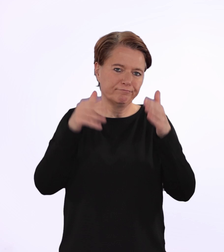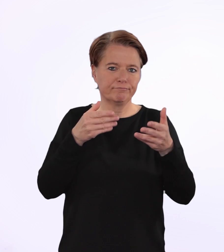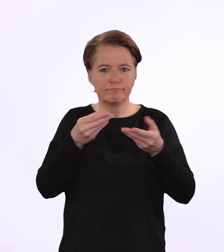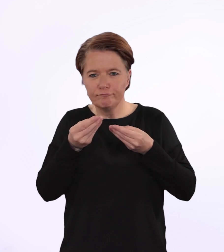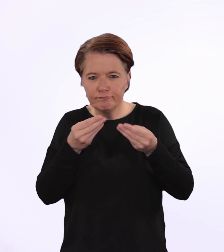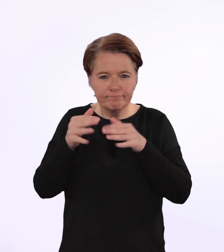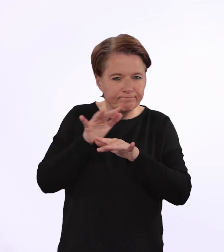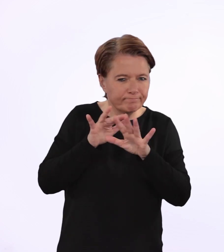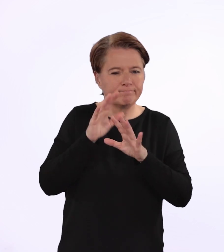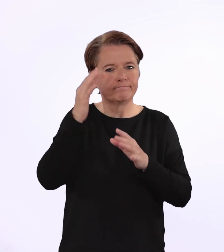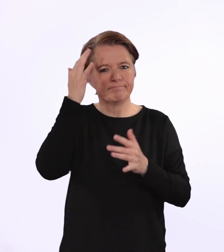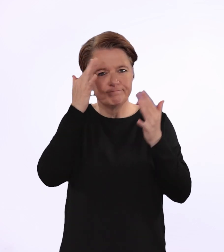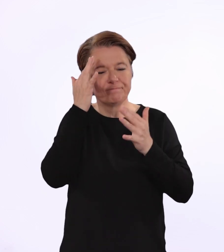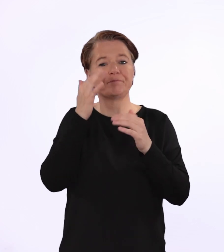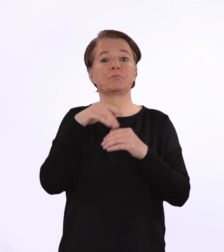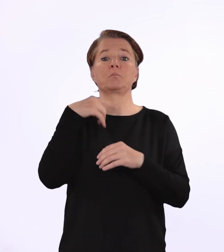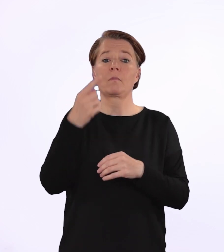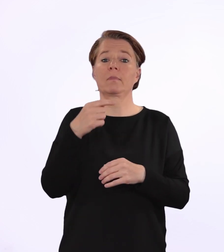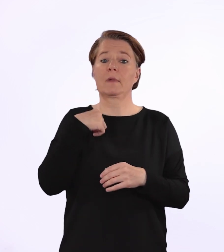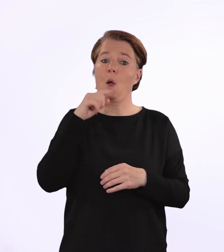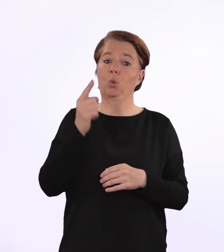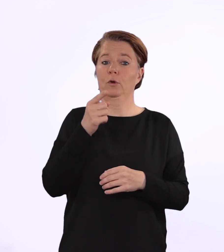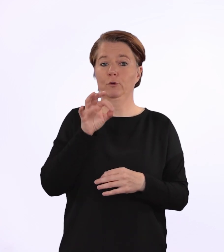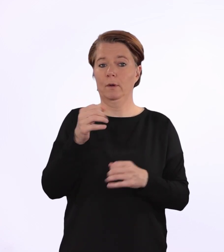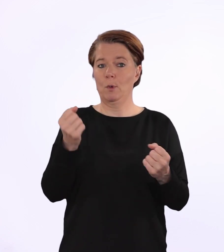Dann habe ich auch noch die Frage an die Produktion: